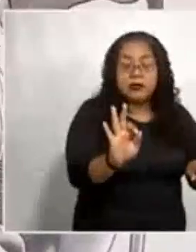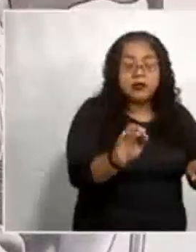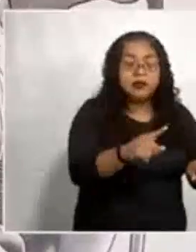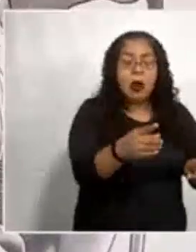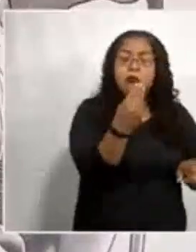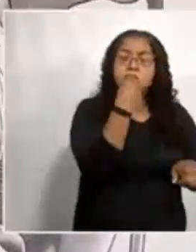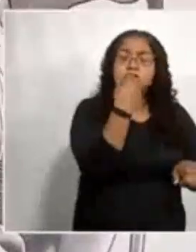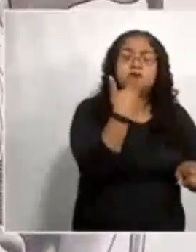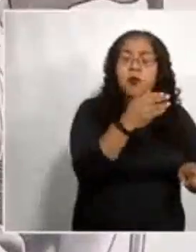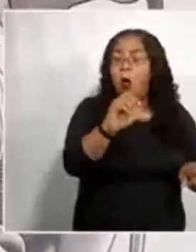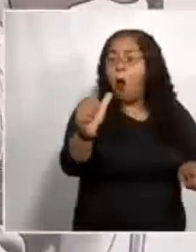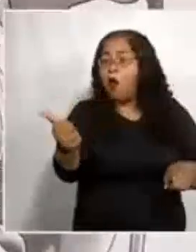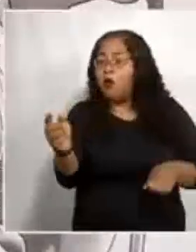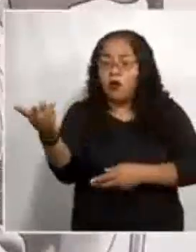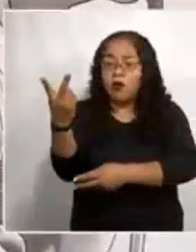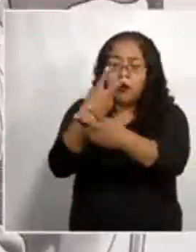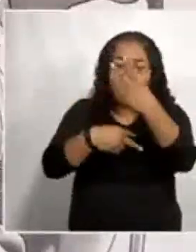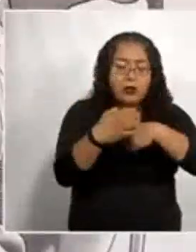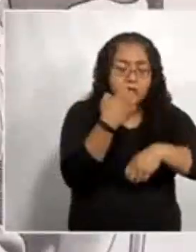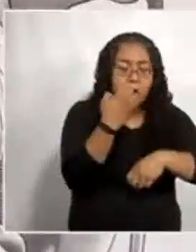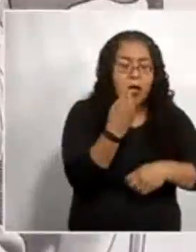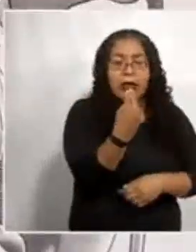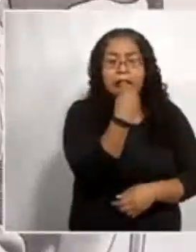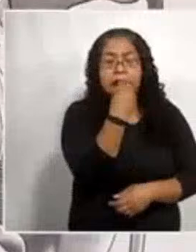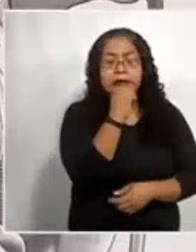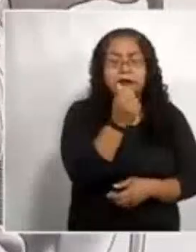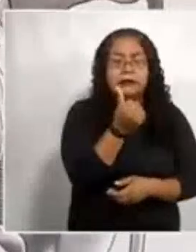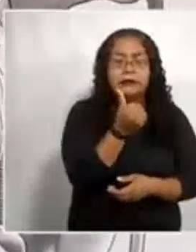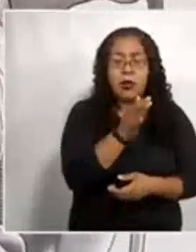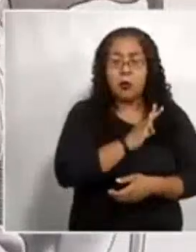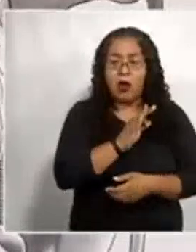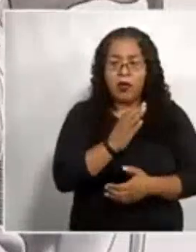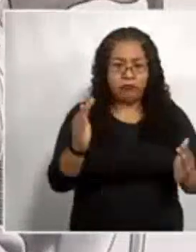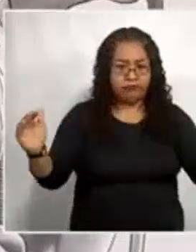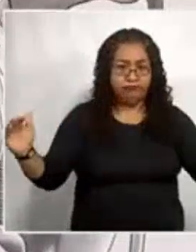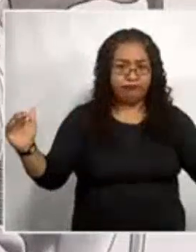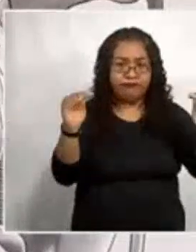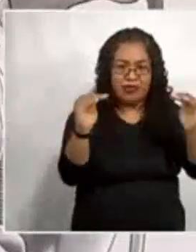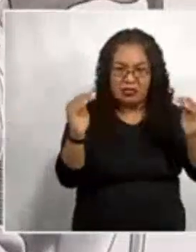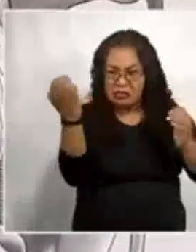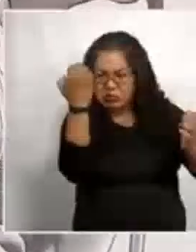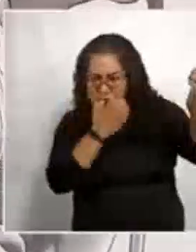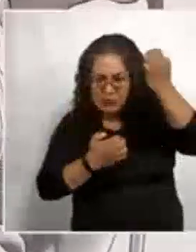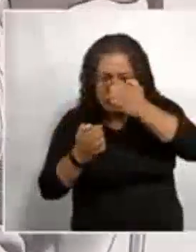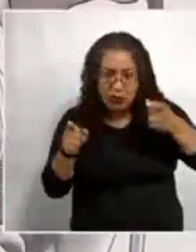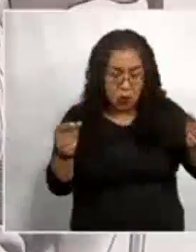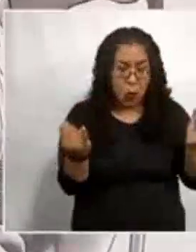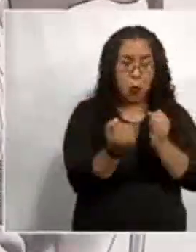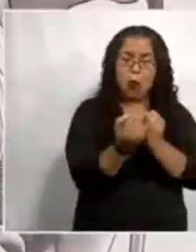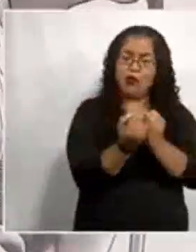a quien sí llegó desayunado a la escuela o a quien tiene un problema en la casa de quien